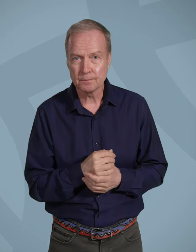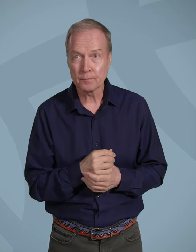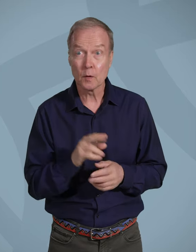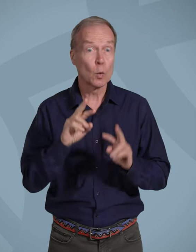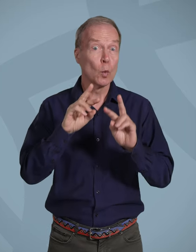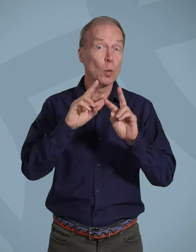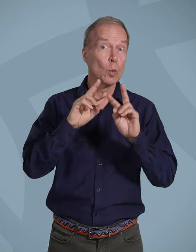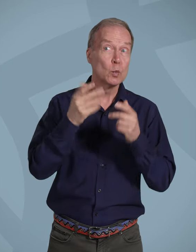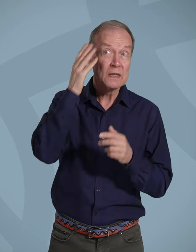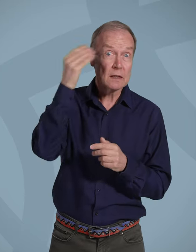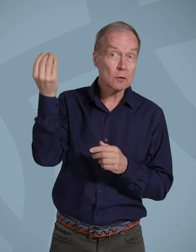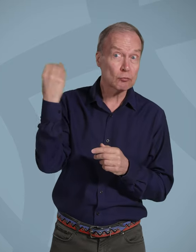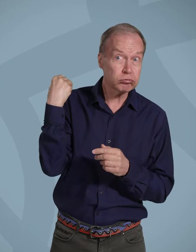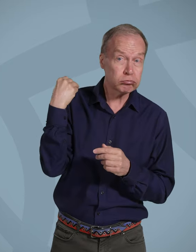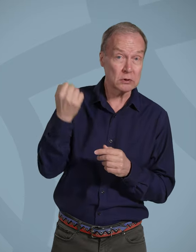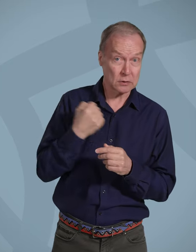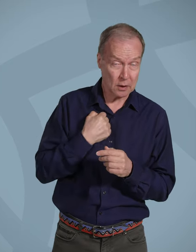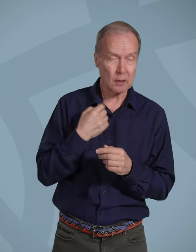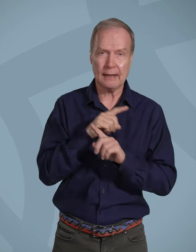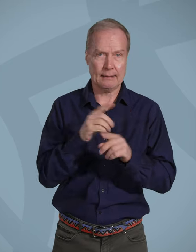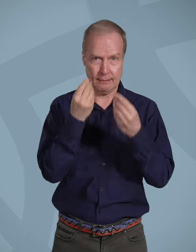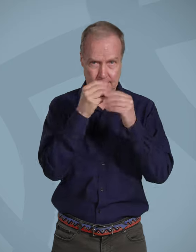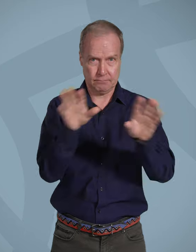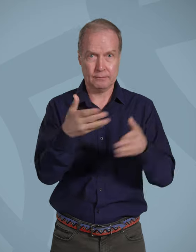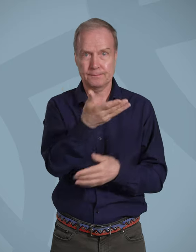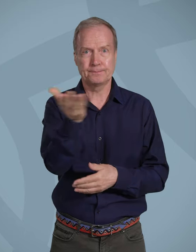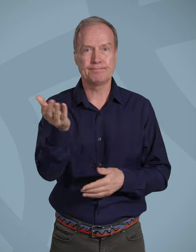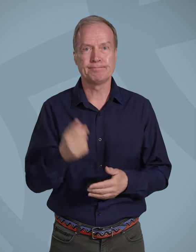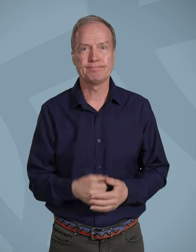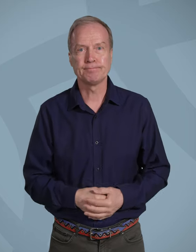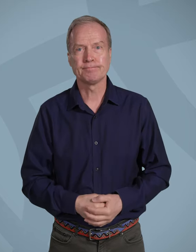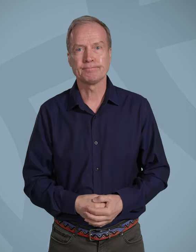Tiedotamme heti kun saamme lisätietoa.